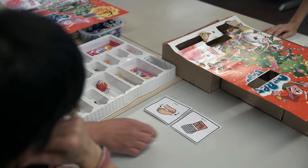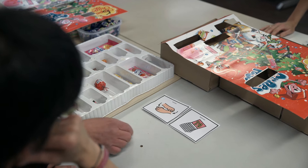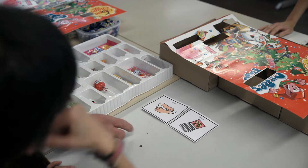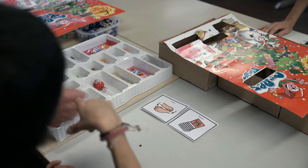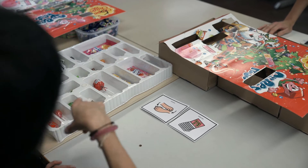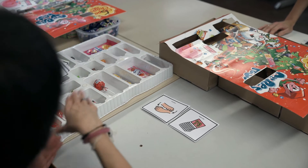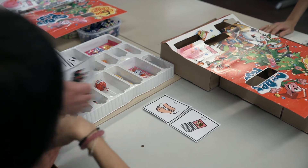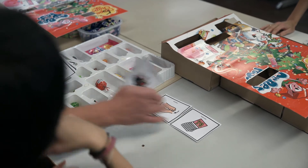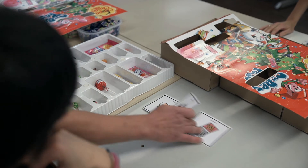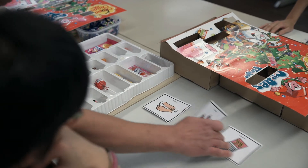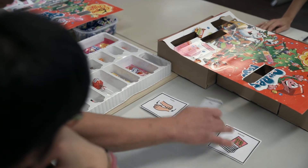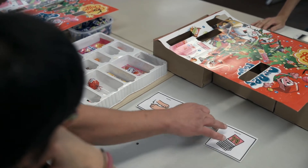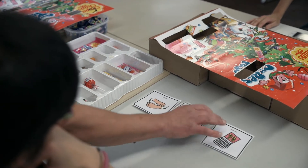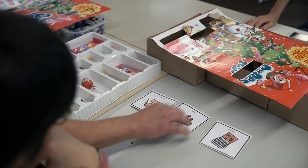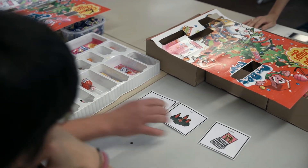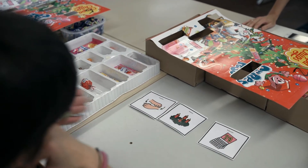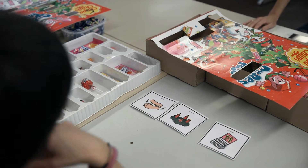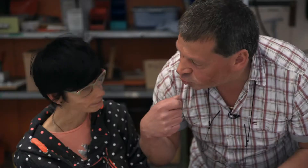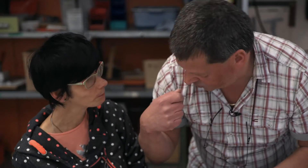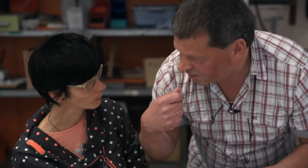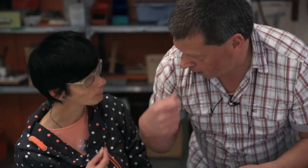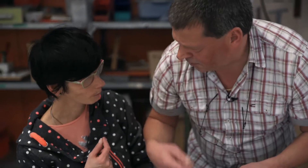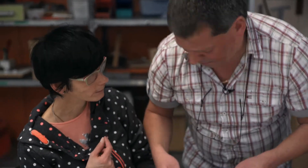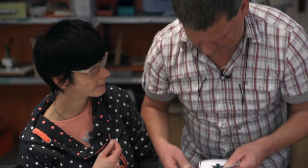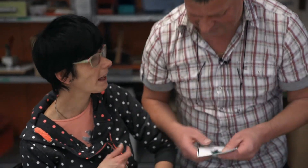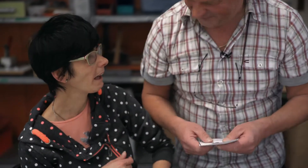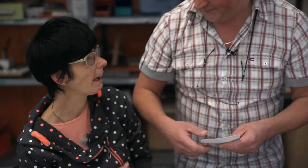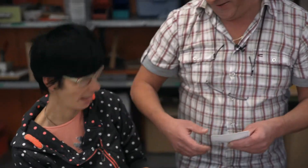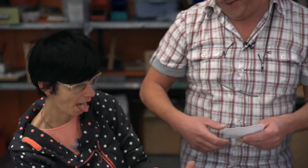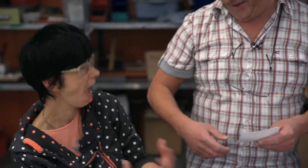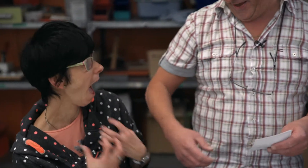Adventskalender, Süßigkeiten: